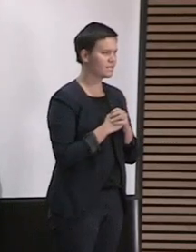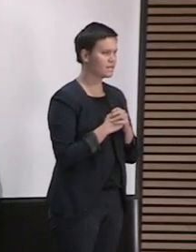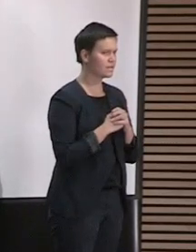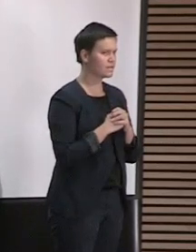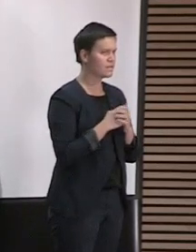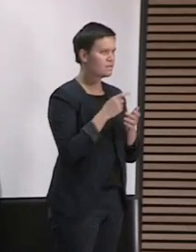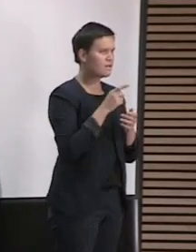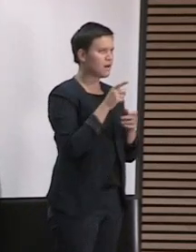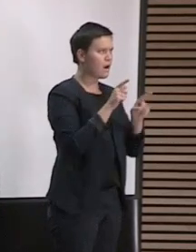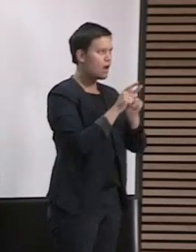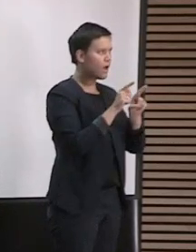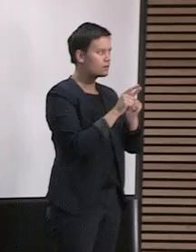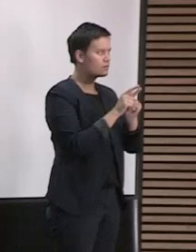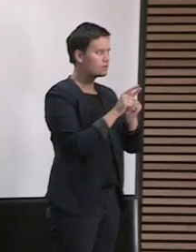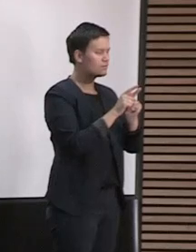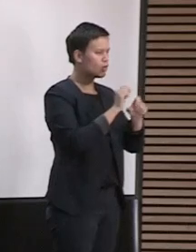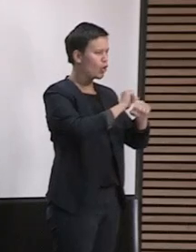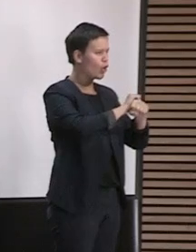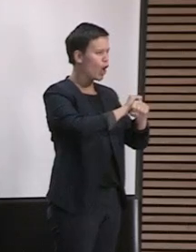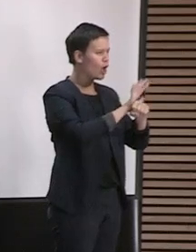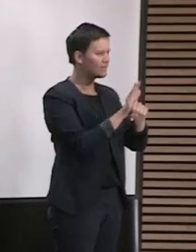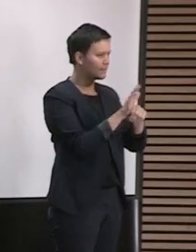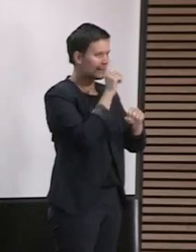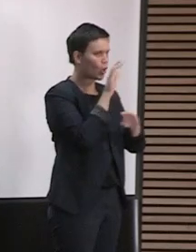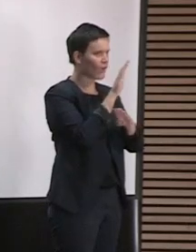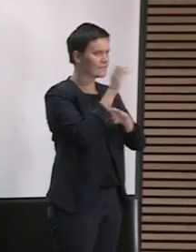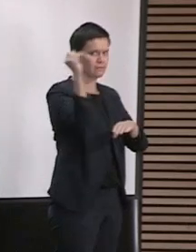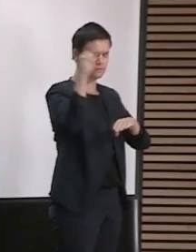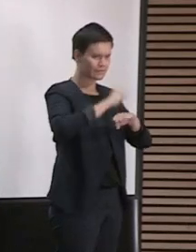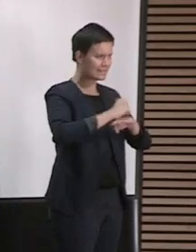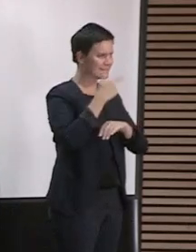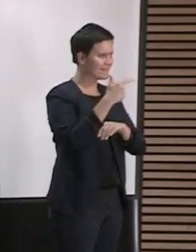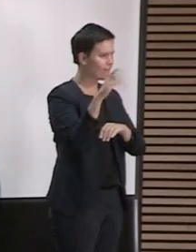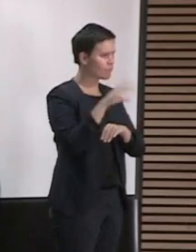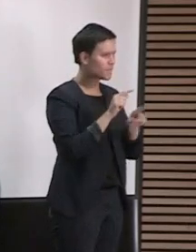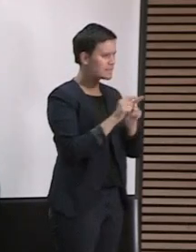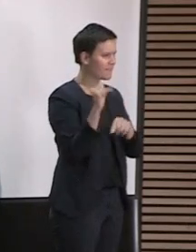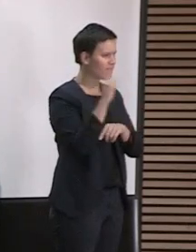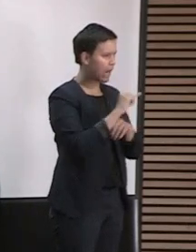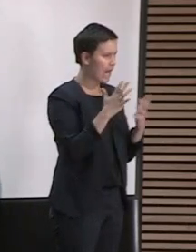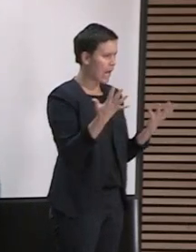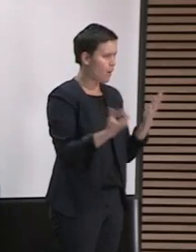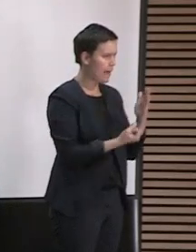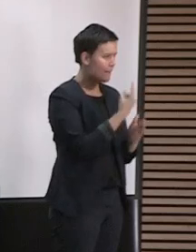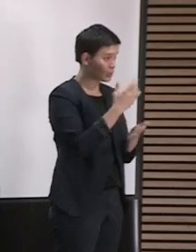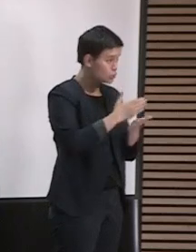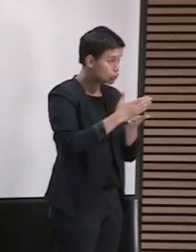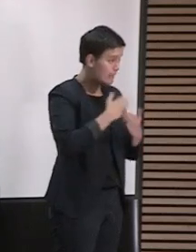Ko nga keehi i kawemai, ka taea e koe te whakaatu mai ki a maatau ake nga korero mo te aha i nui rawa ai te tokomaha? He papaa ano